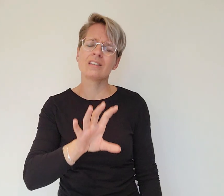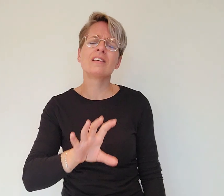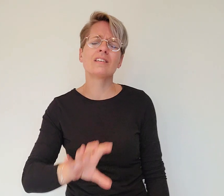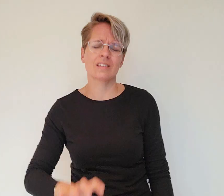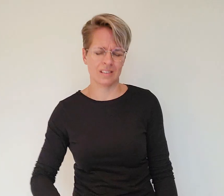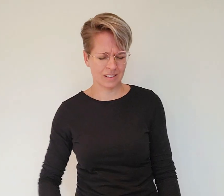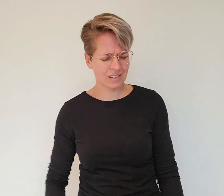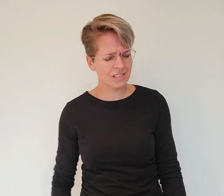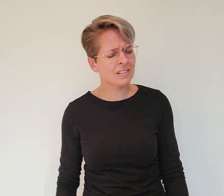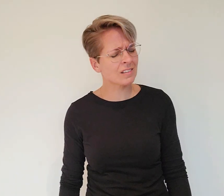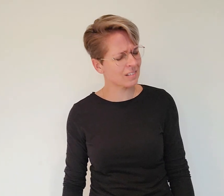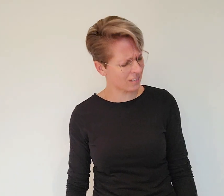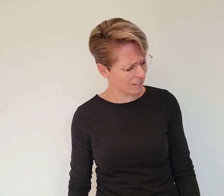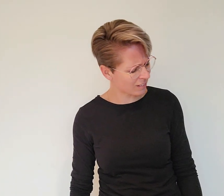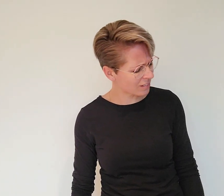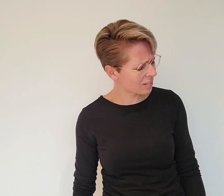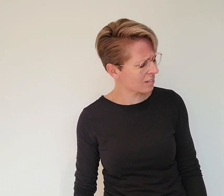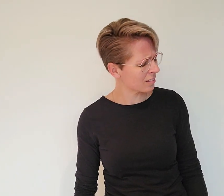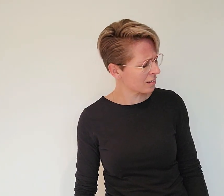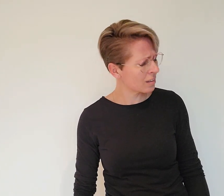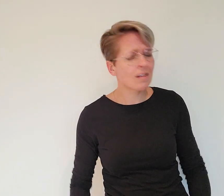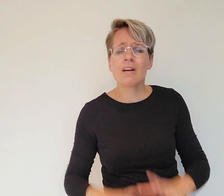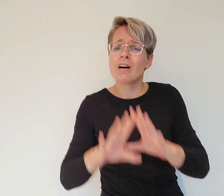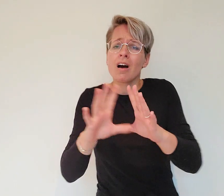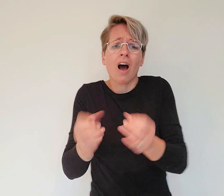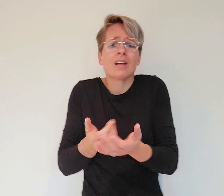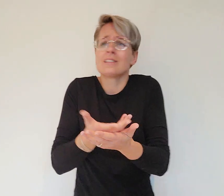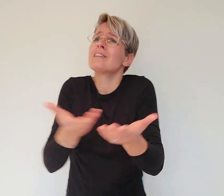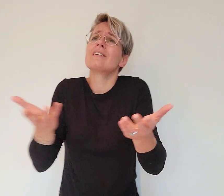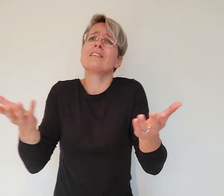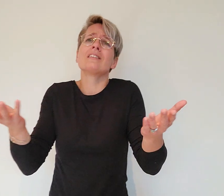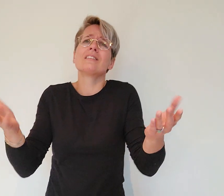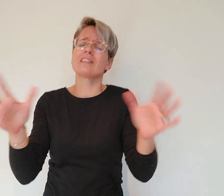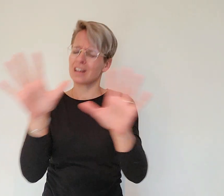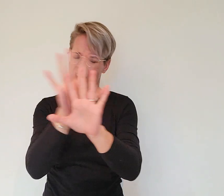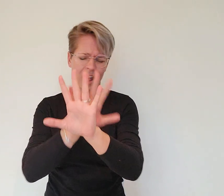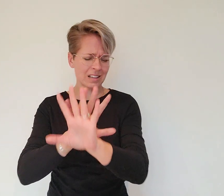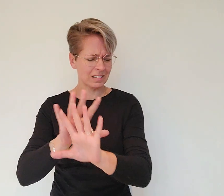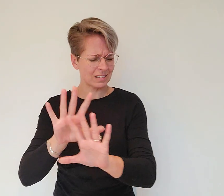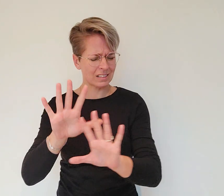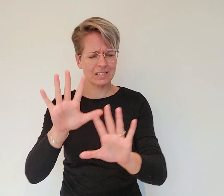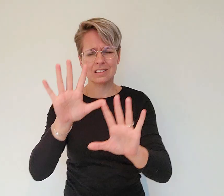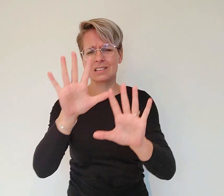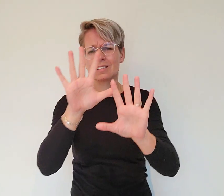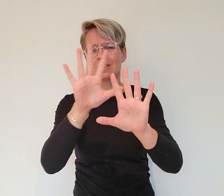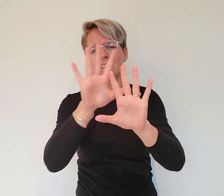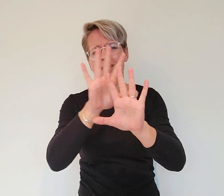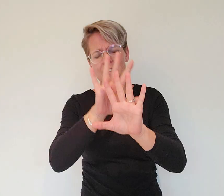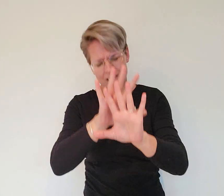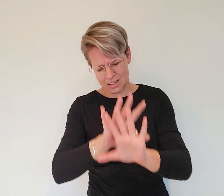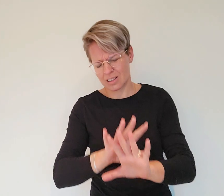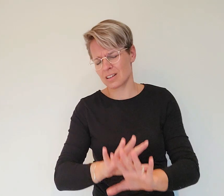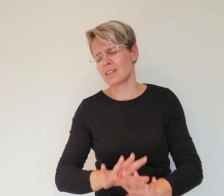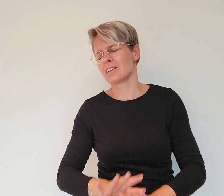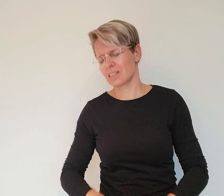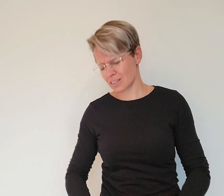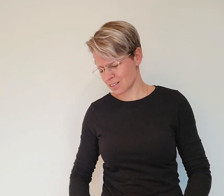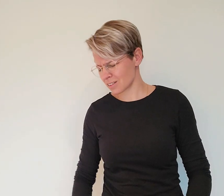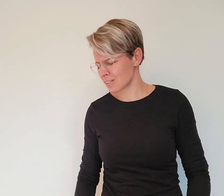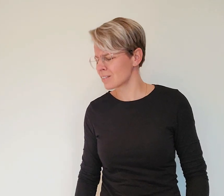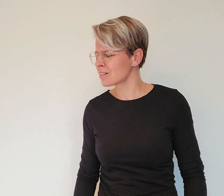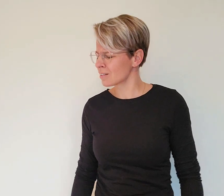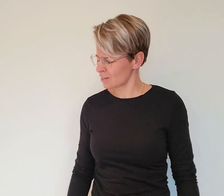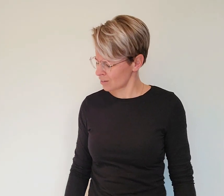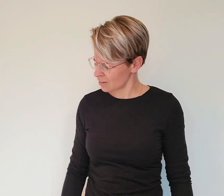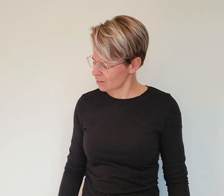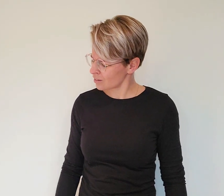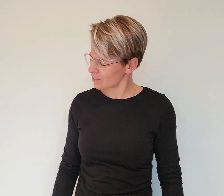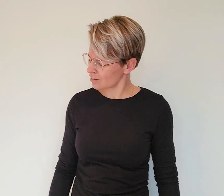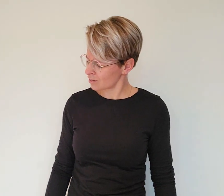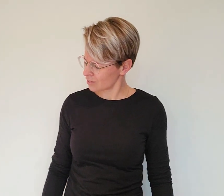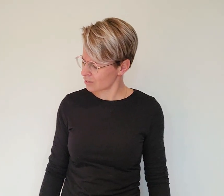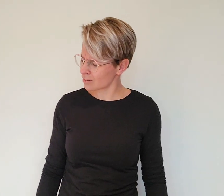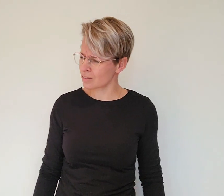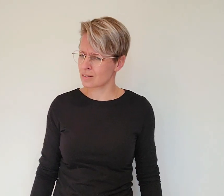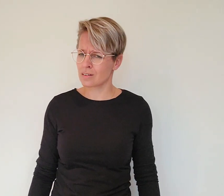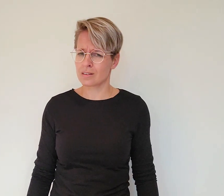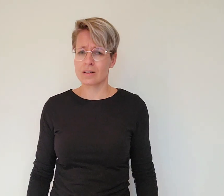Alles is grijs